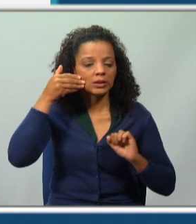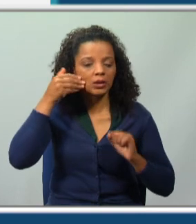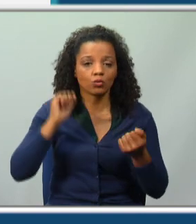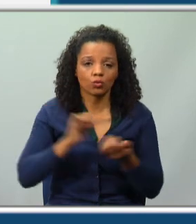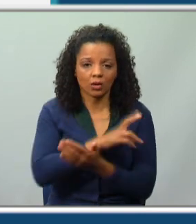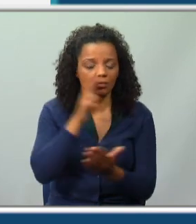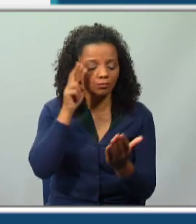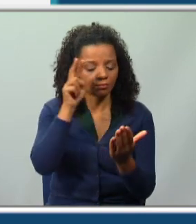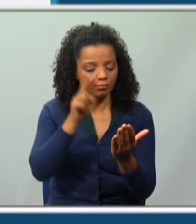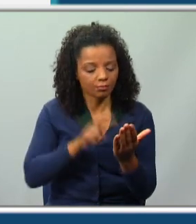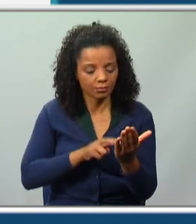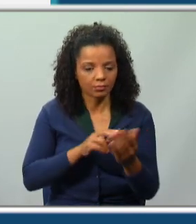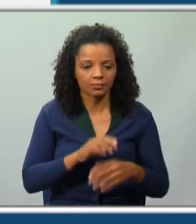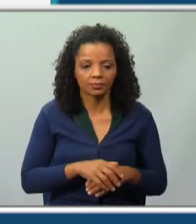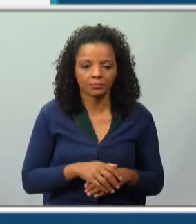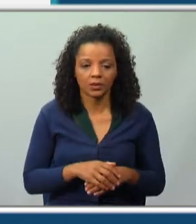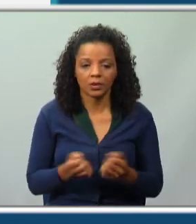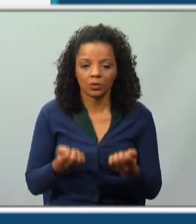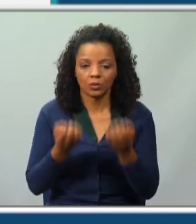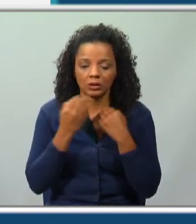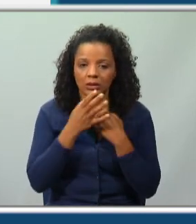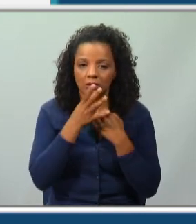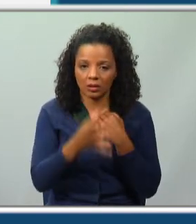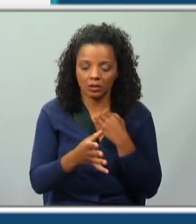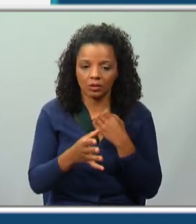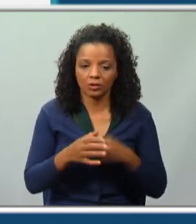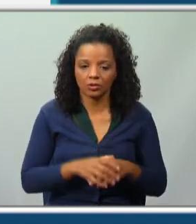o jornal é uma notícia dizia que as nações 報紙是新聞說萬國